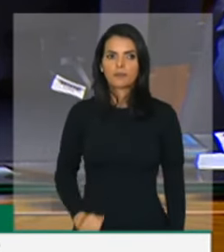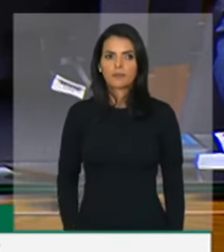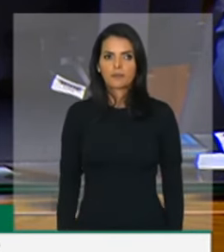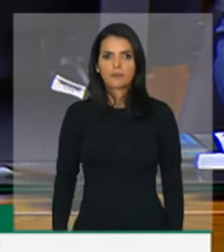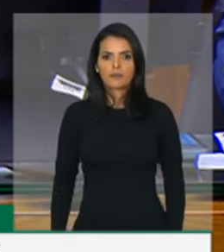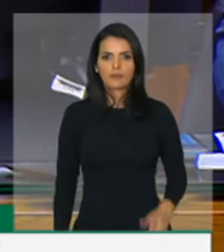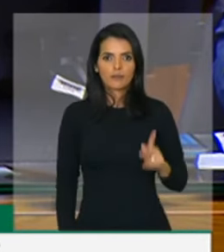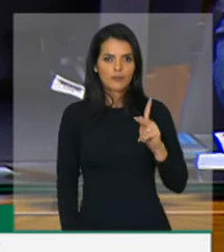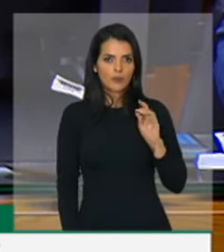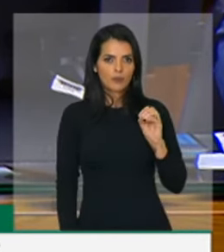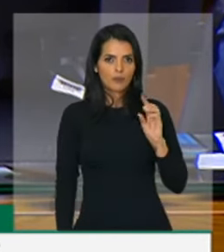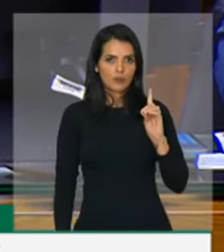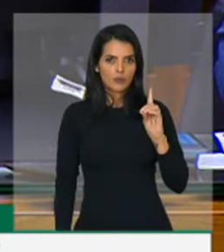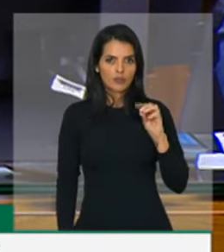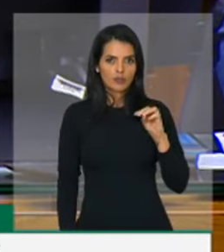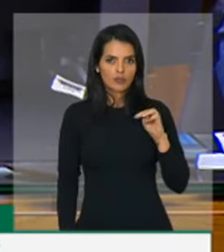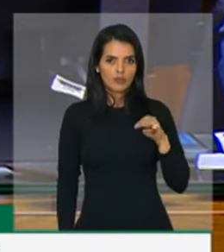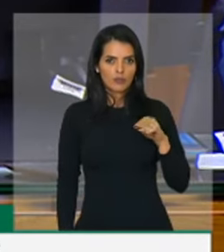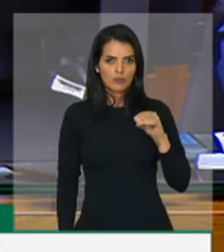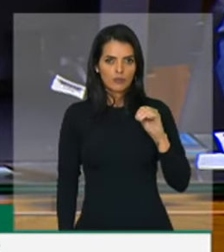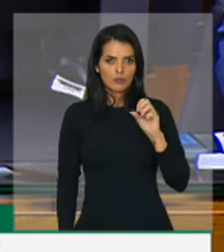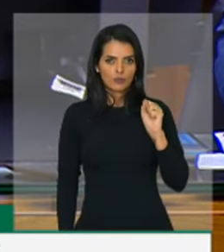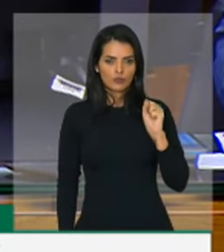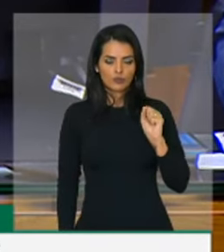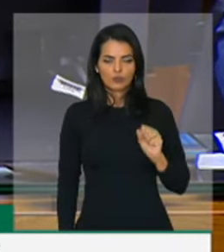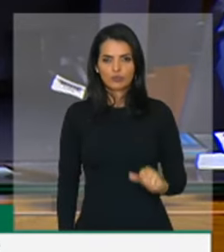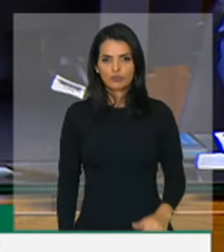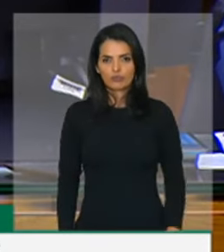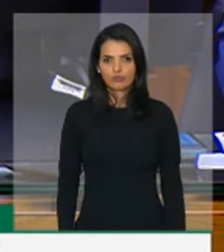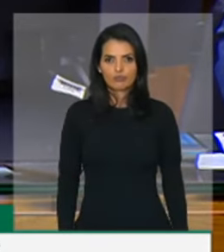PROS? PTB? PODEMOS? -- [DEPUTADO]: O PROS ORIENTA NÃO, PRESIDENTE. -- [PRESIDENTE]: PODEMOS?